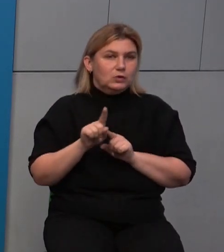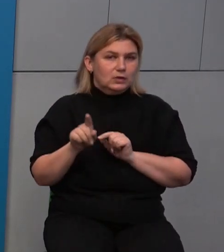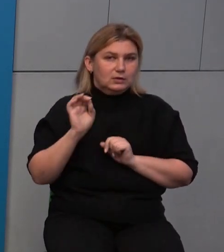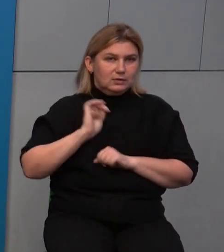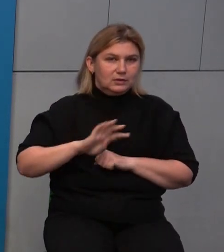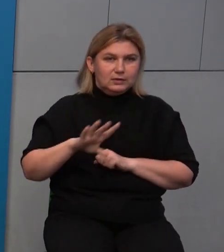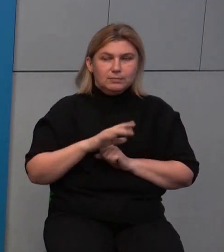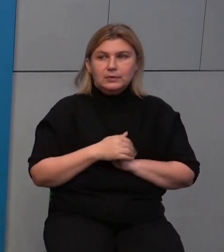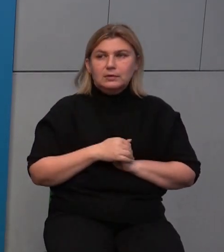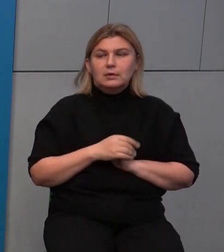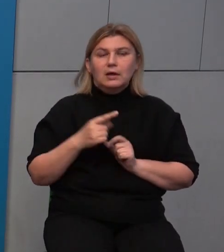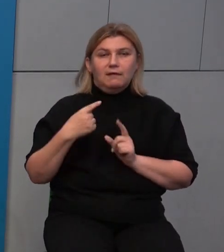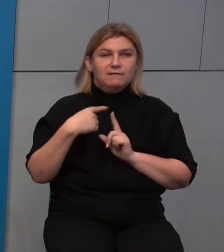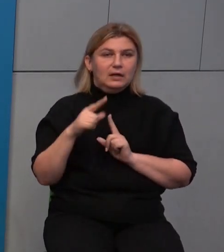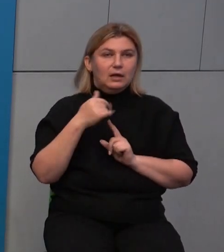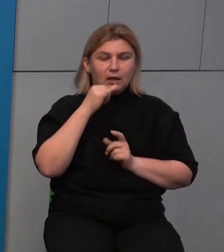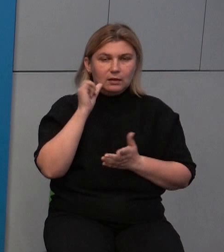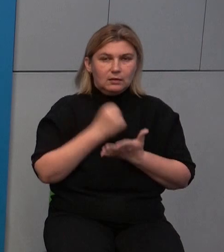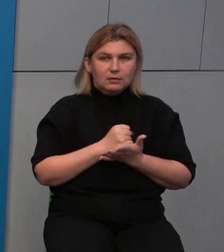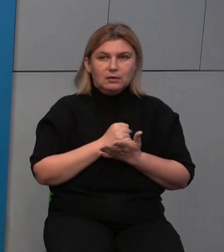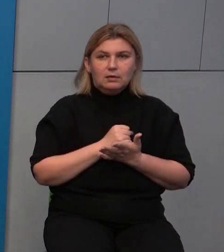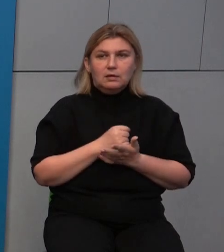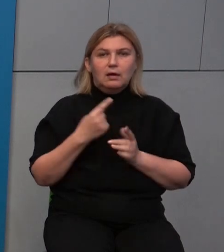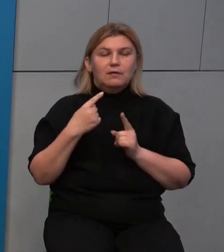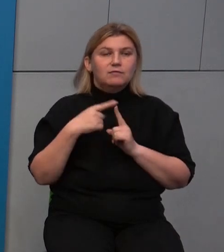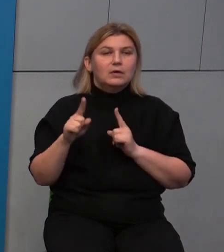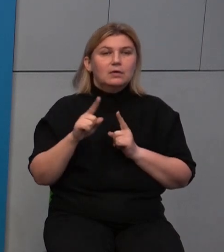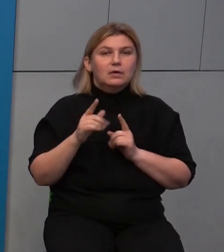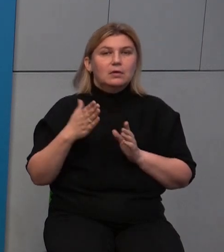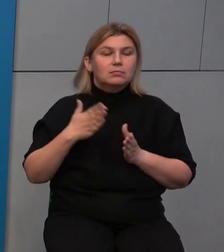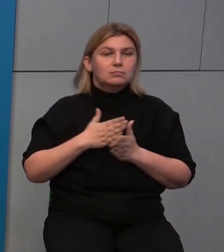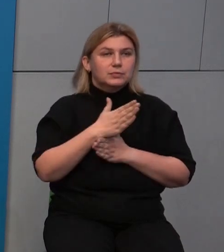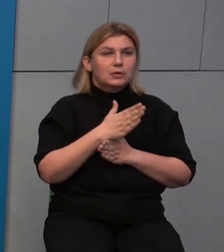i wysyłał mu listy, ale wysyłali te listy po prostu pocztą taką,